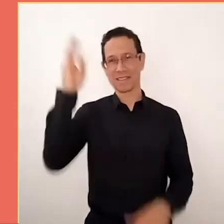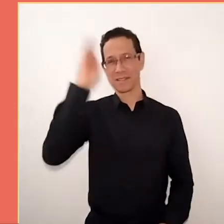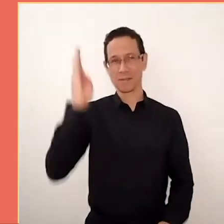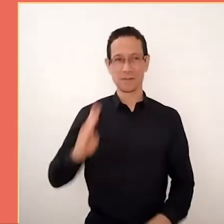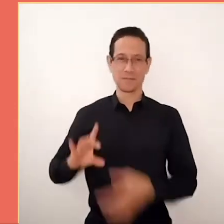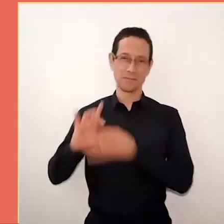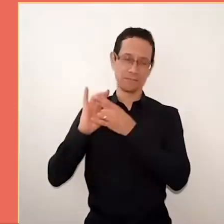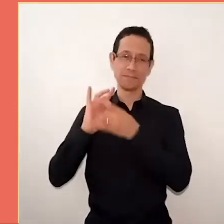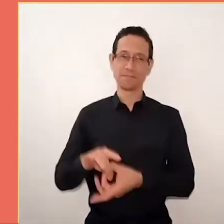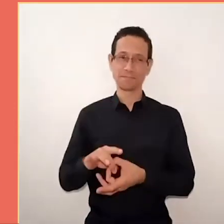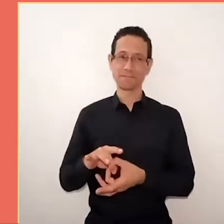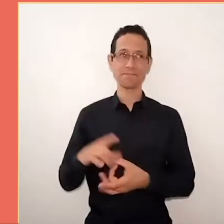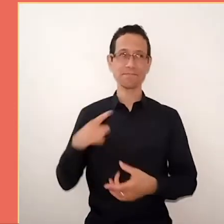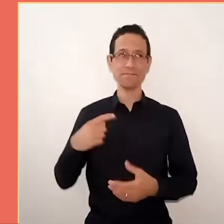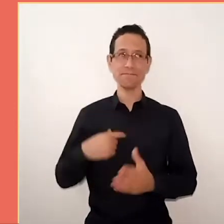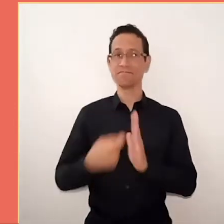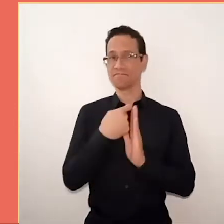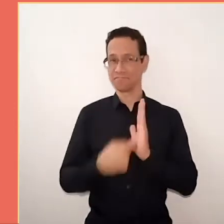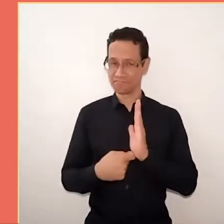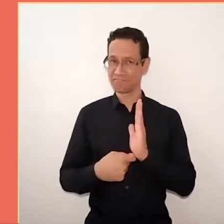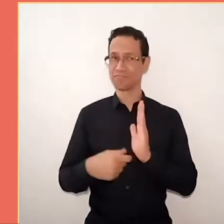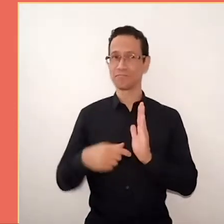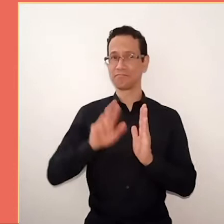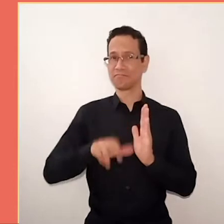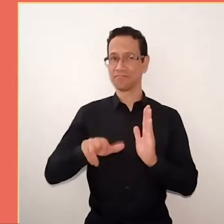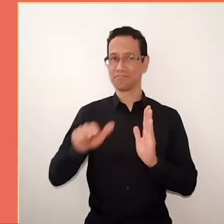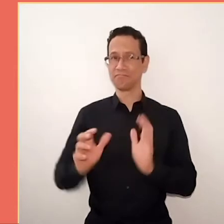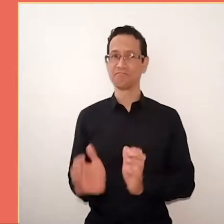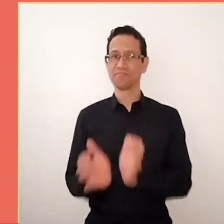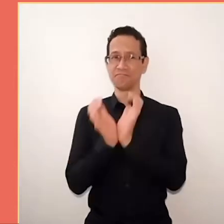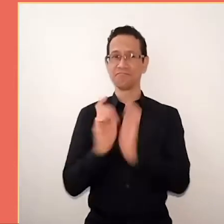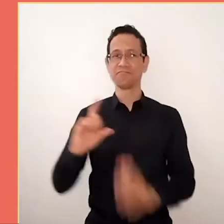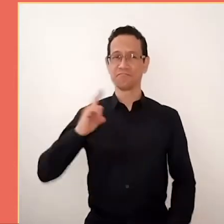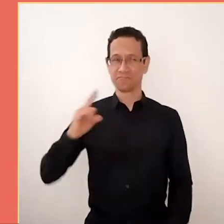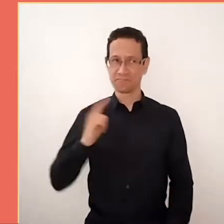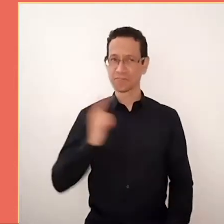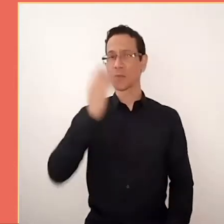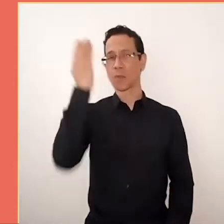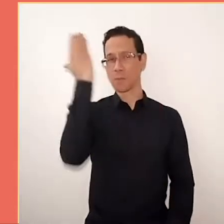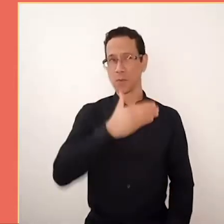Sua extensa obras e inúmeras premiações que ela tem comprovam o que eu acabei de dizer.